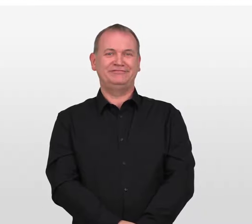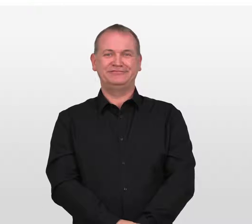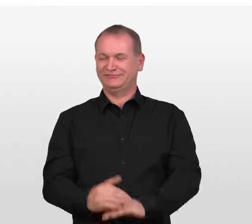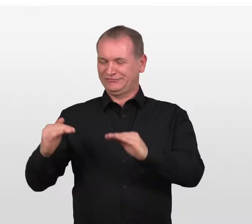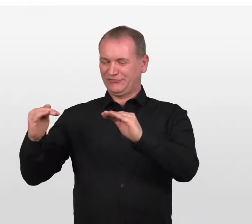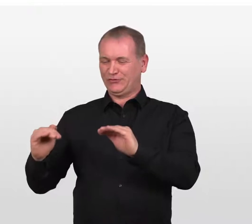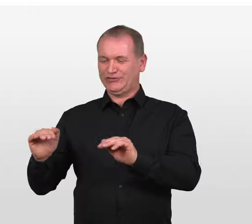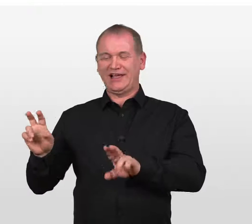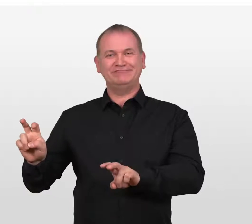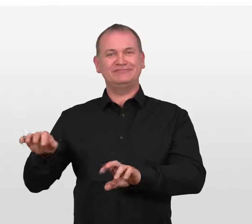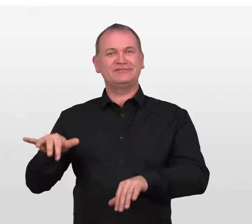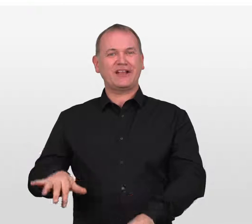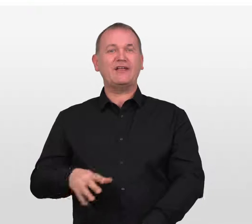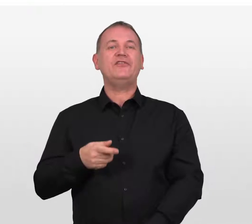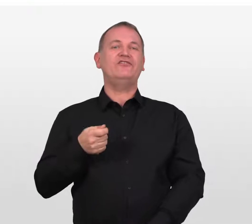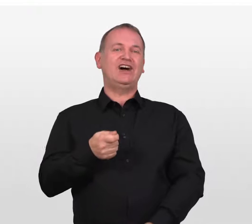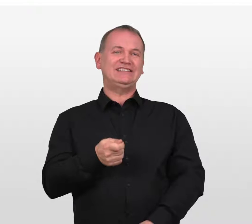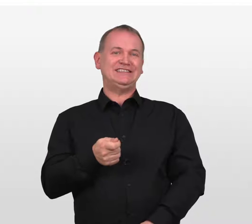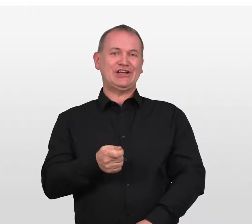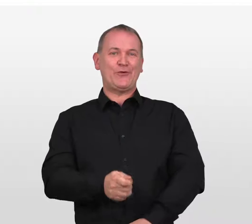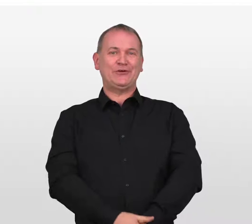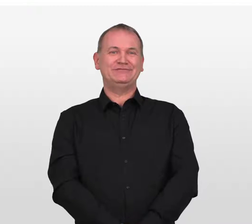Wenn Sie auf „Versicherungen“ klicken,